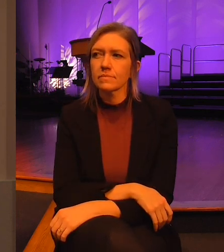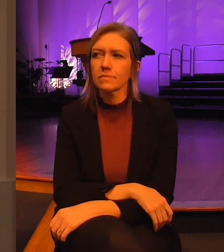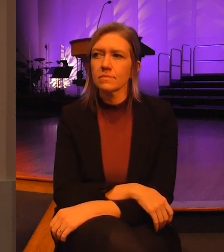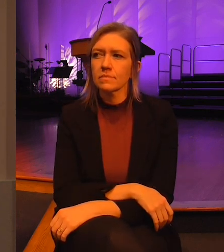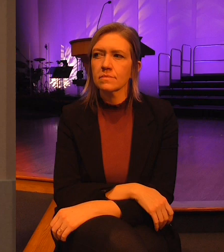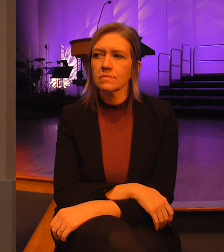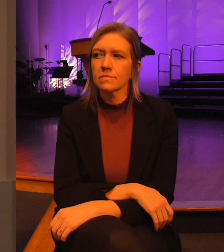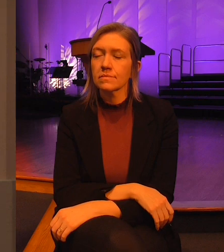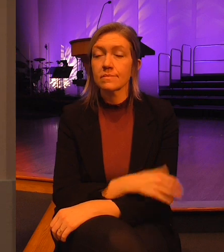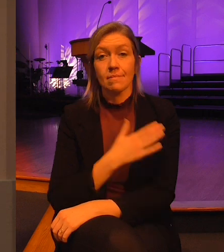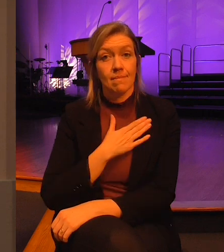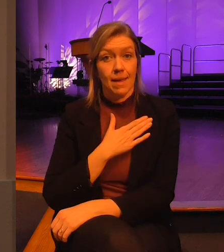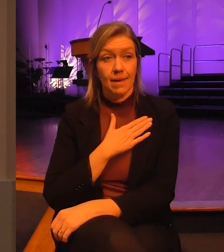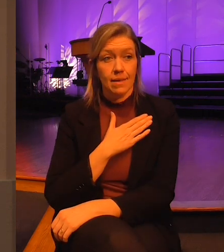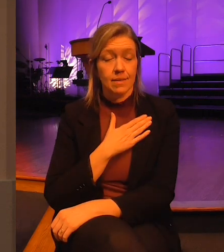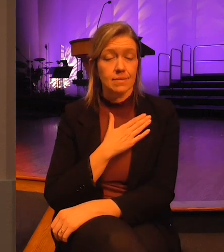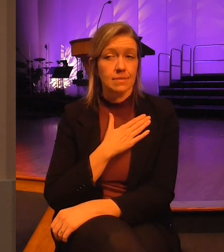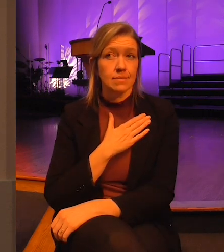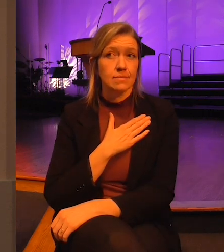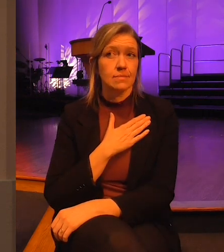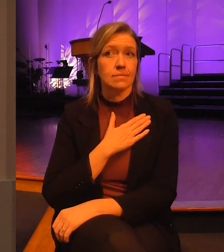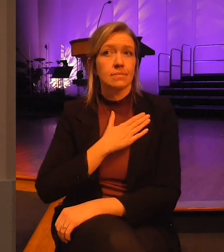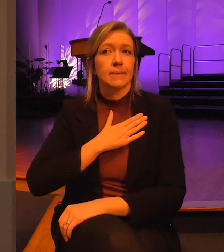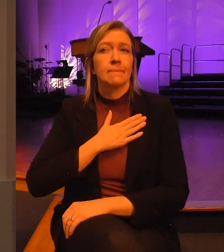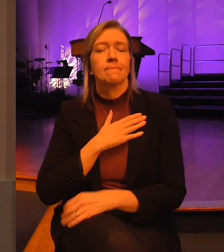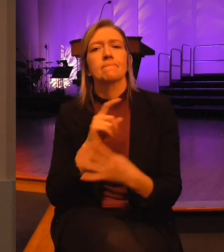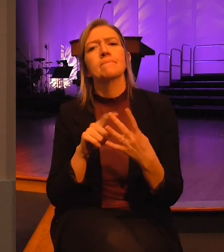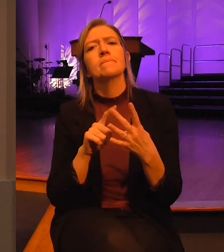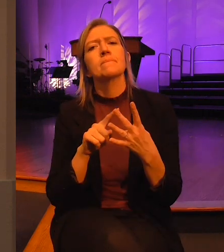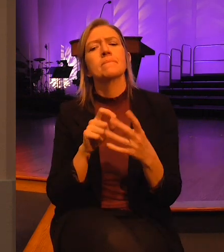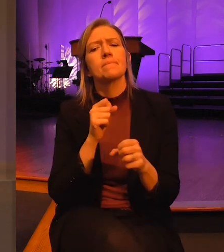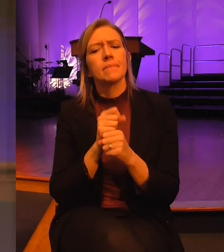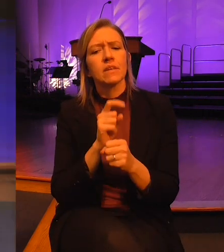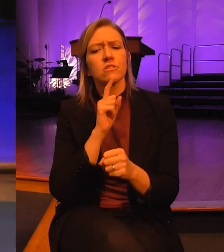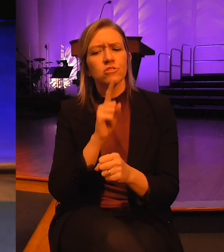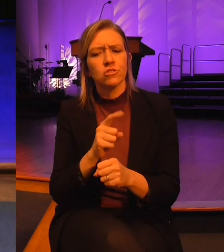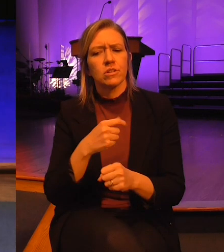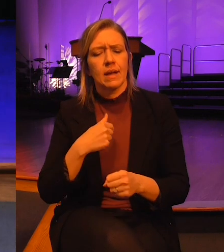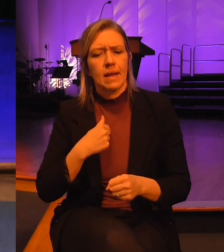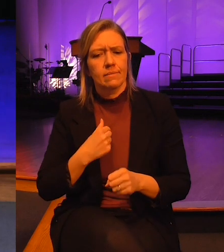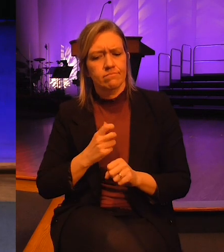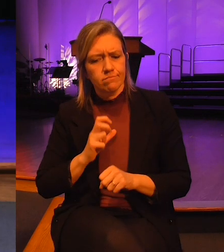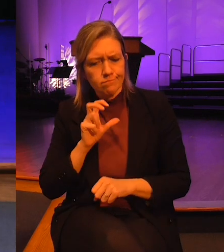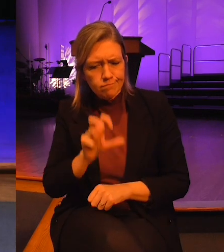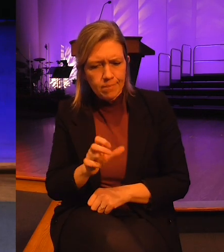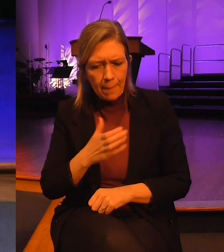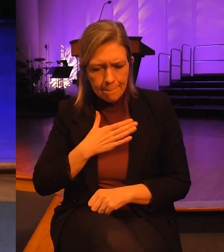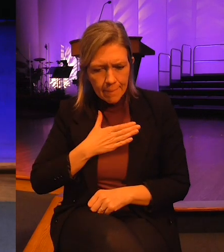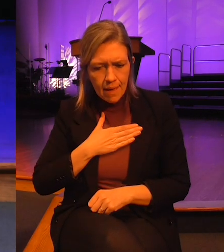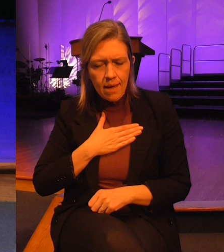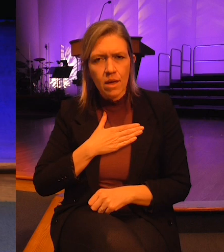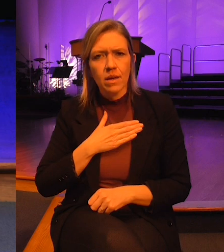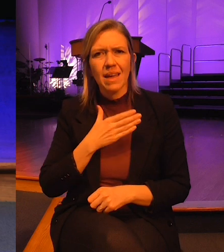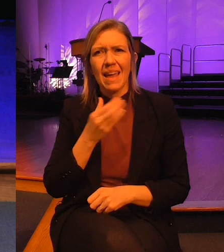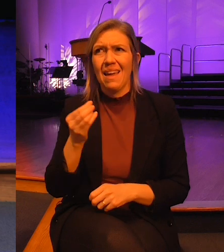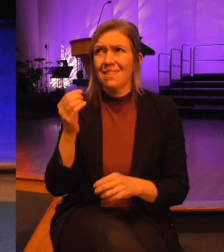la mía es asegurarme. Estoy contribuyendo a mi propio bien y al mayor bien de cada uno de mis miembros de mi familia